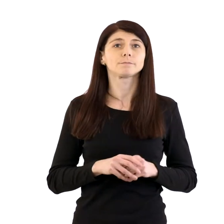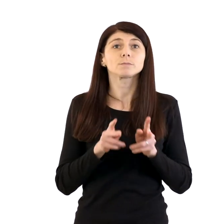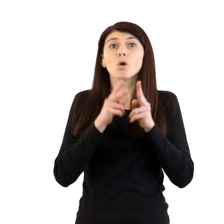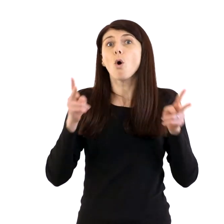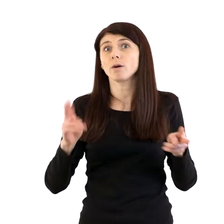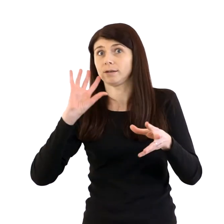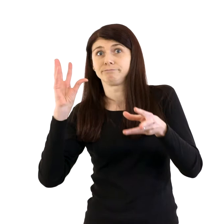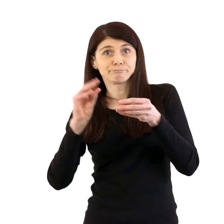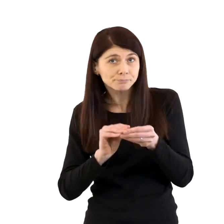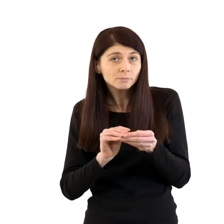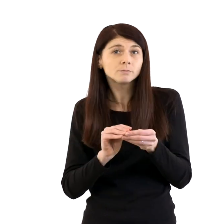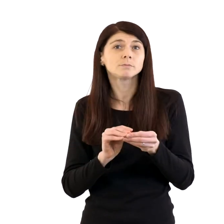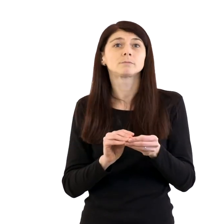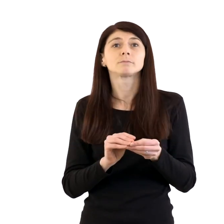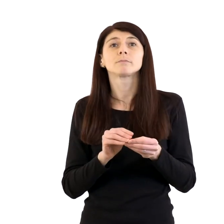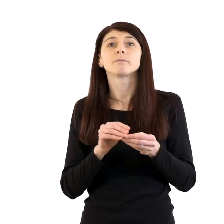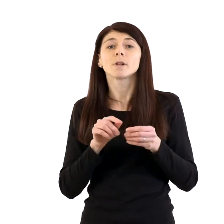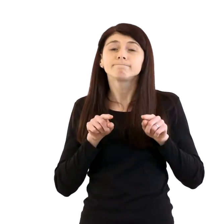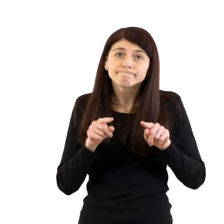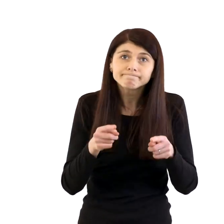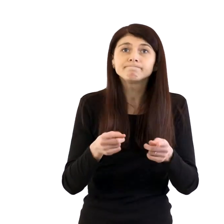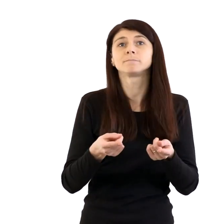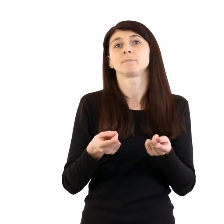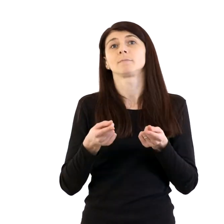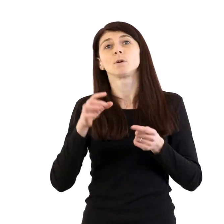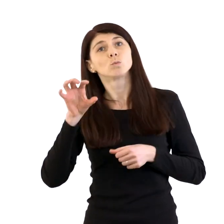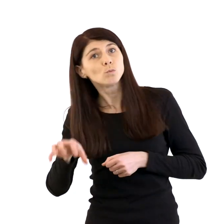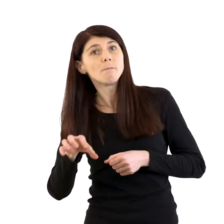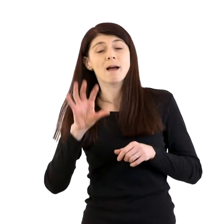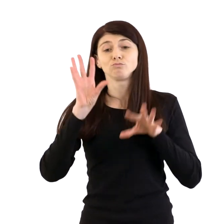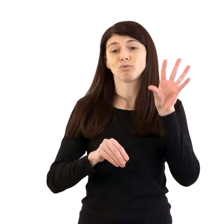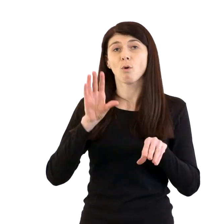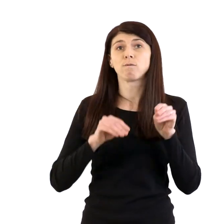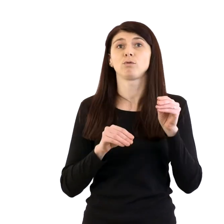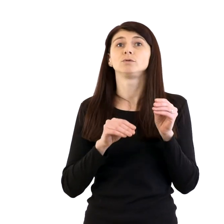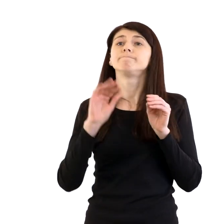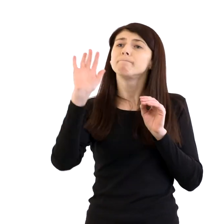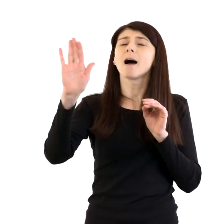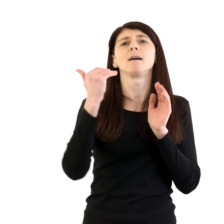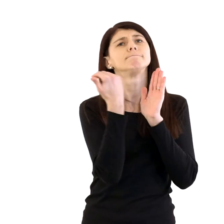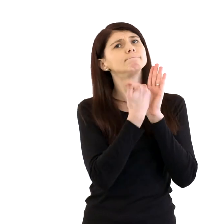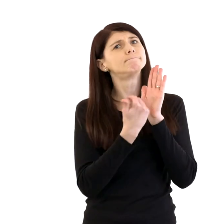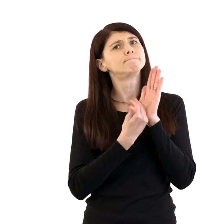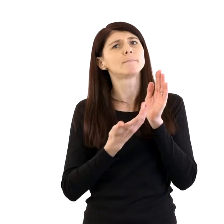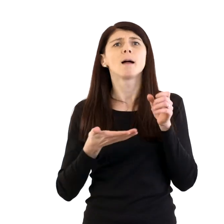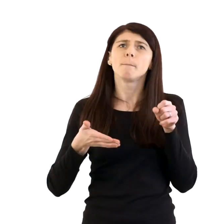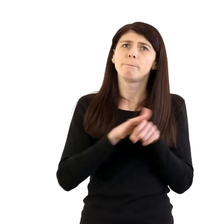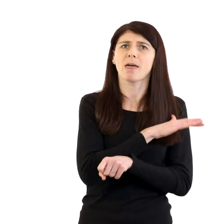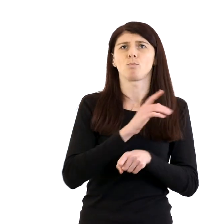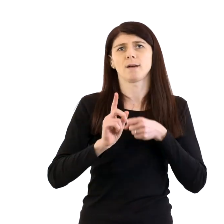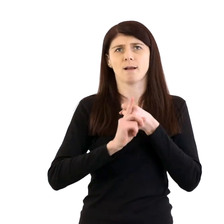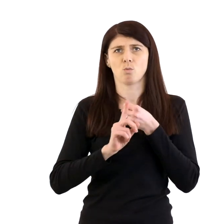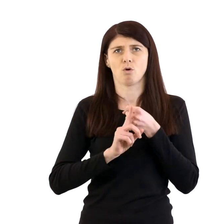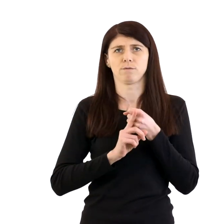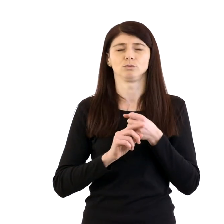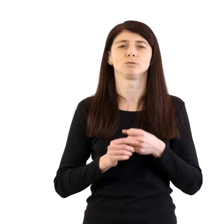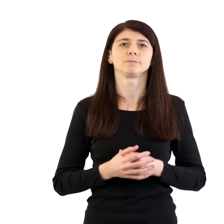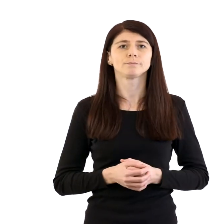okresu sprawozdawczego w organizacjach prowadzących księgowość według zasad tzw. pełnej rachunkowości.